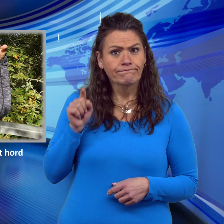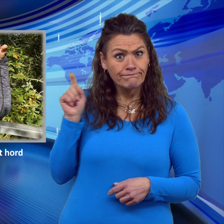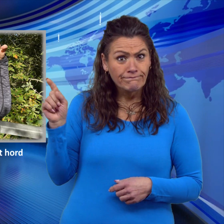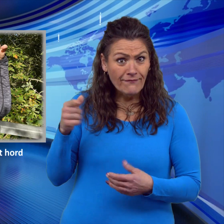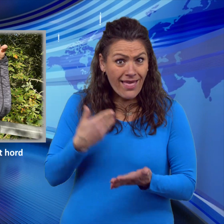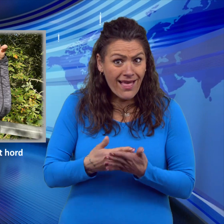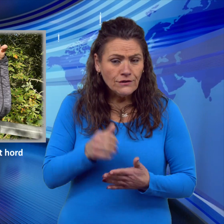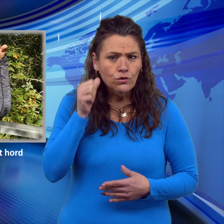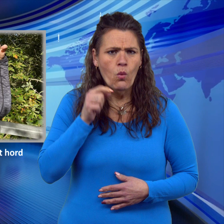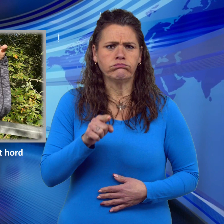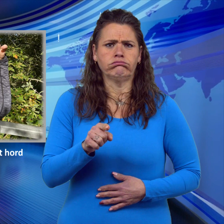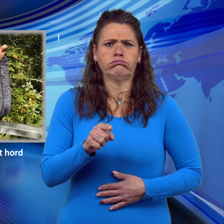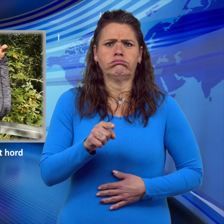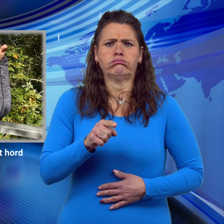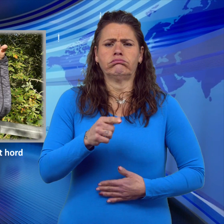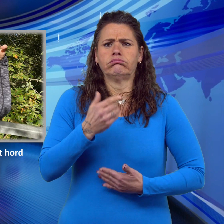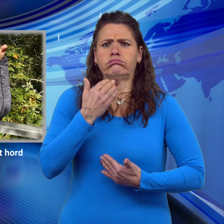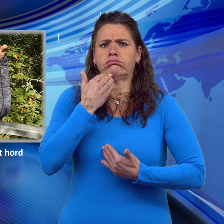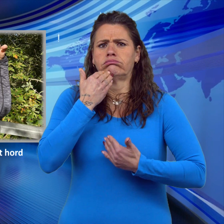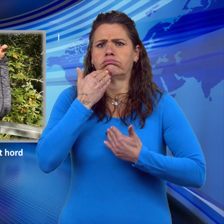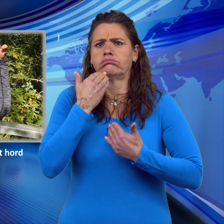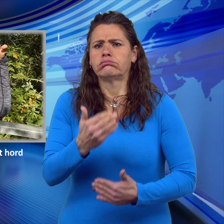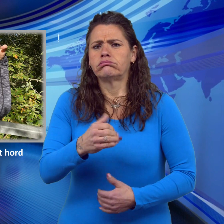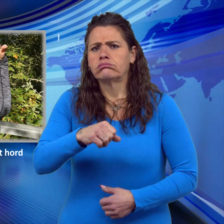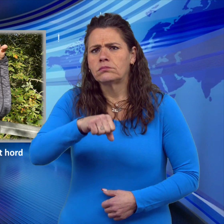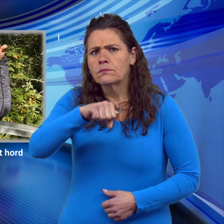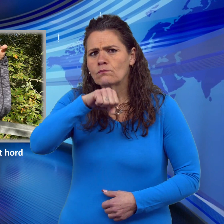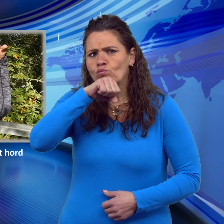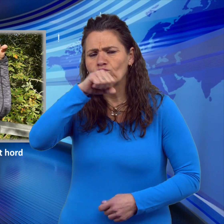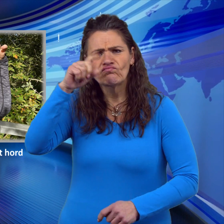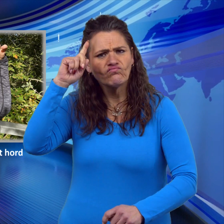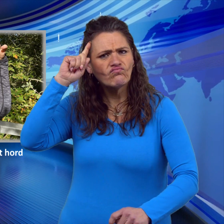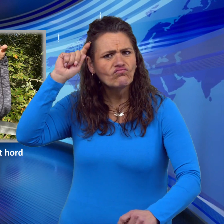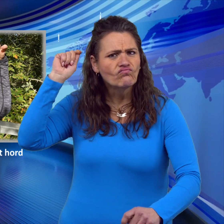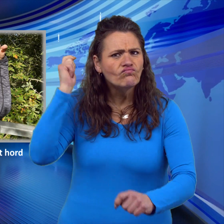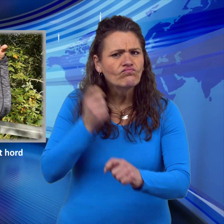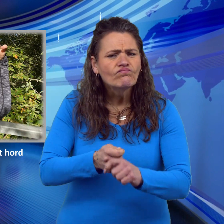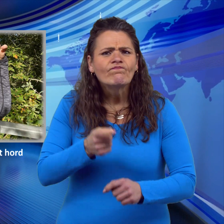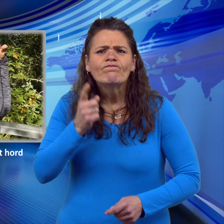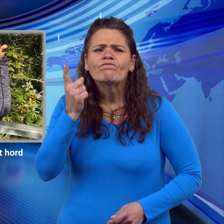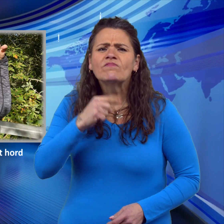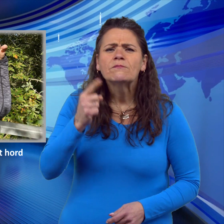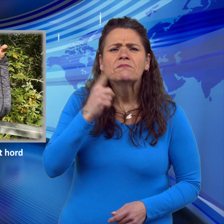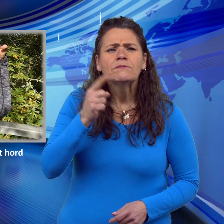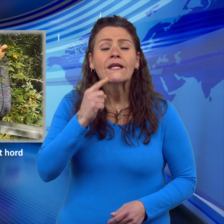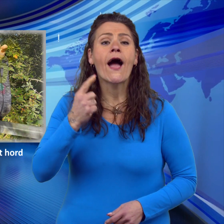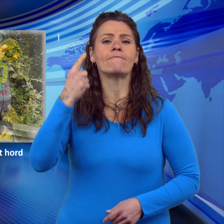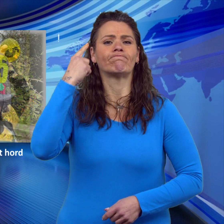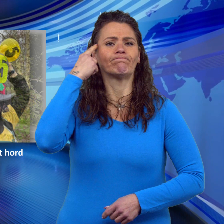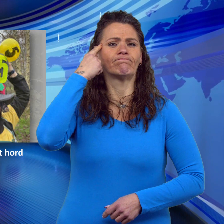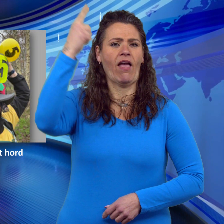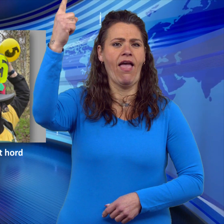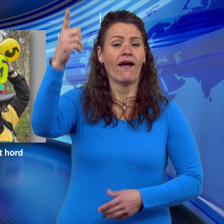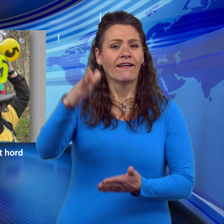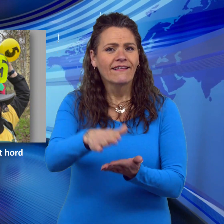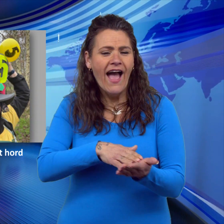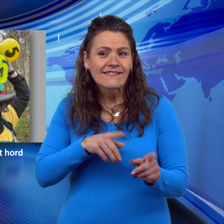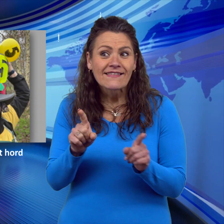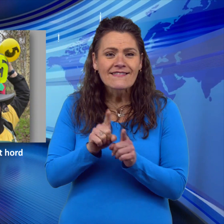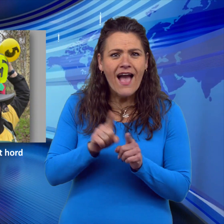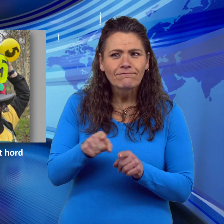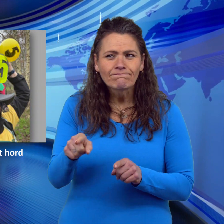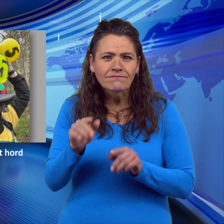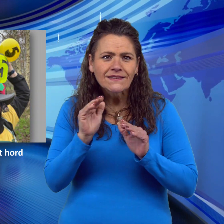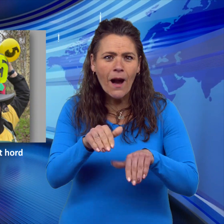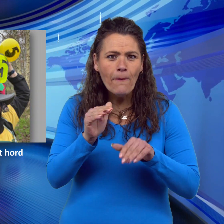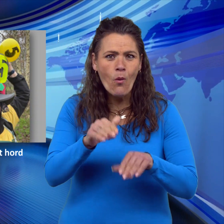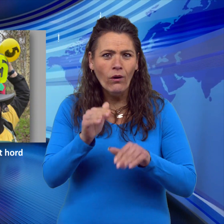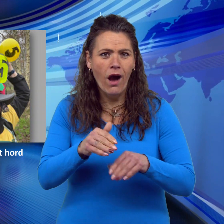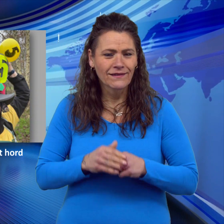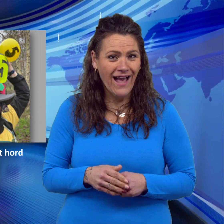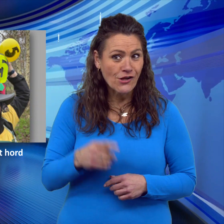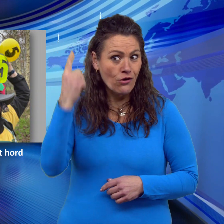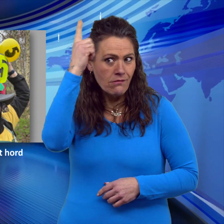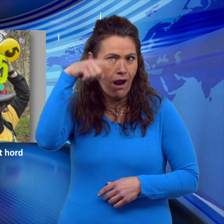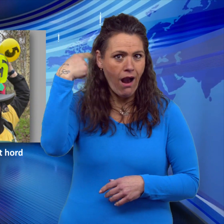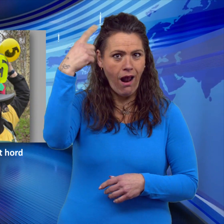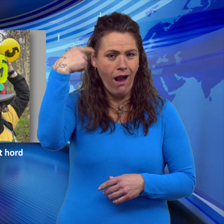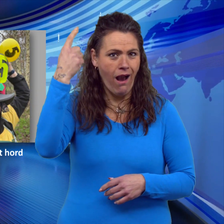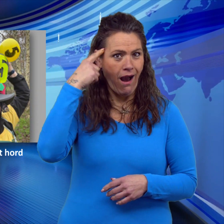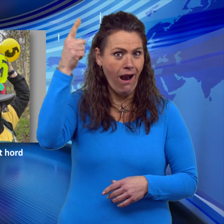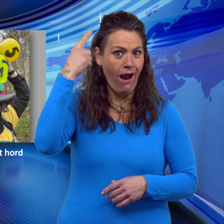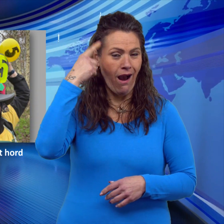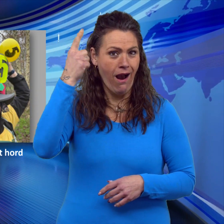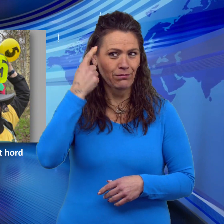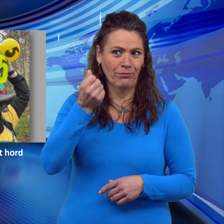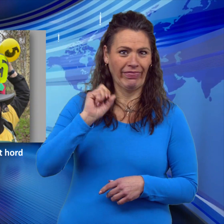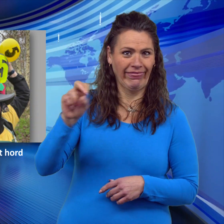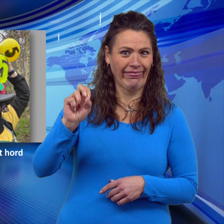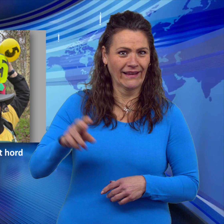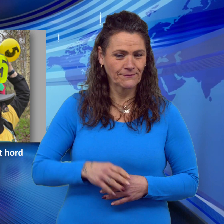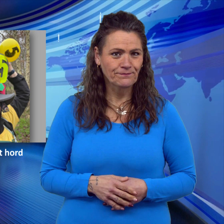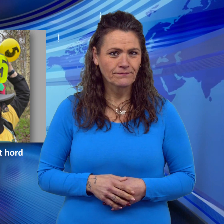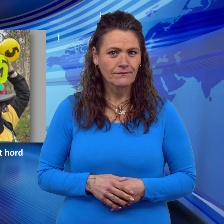és a nélkülözhetetlen munkájuk megbecsülése gyanánt kezdett bele a gyűjtésbe.